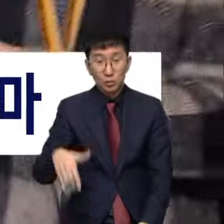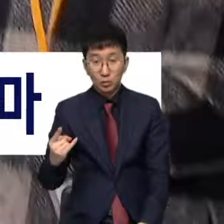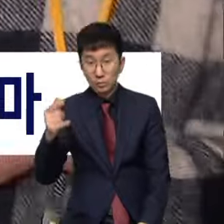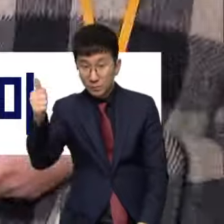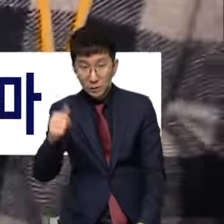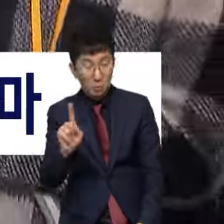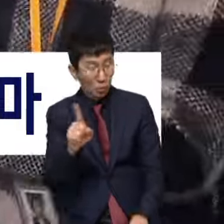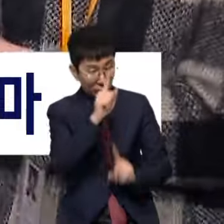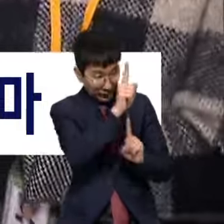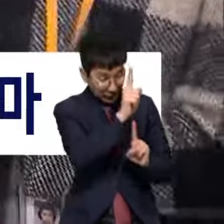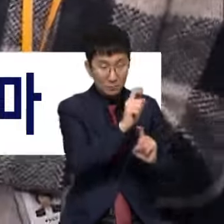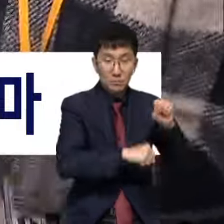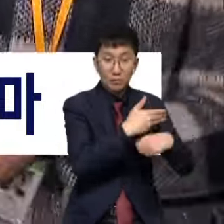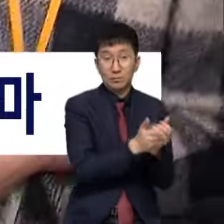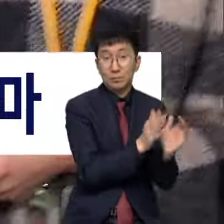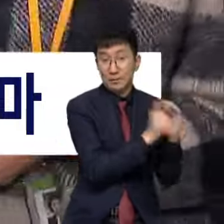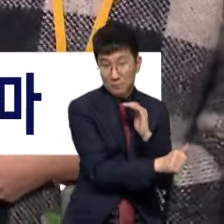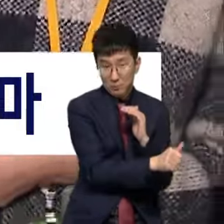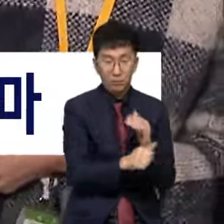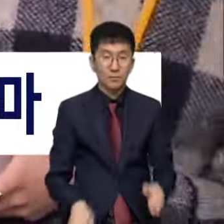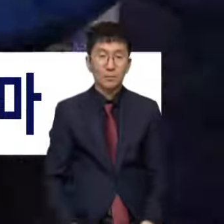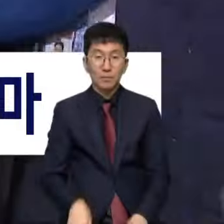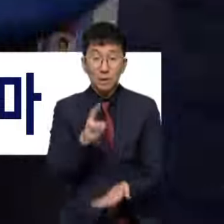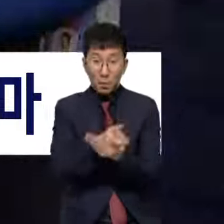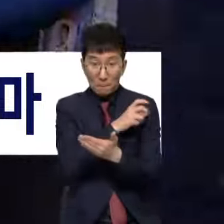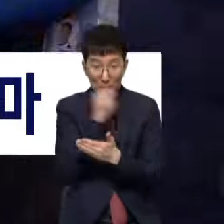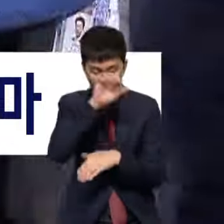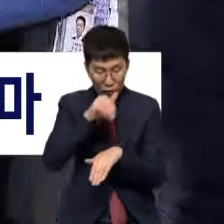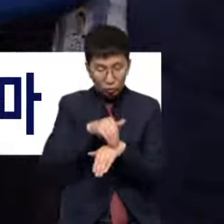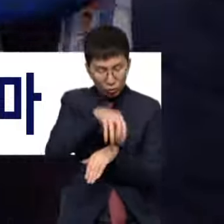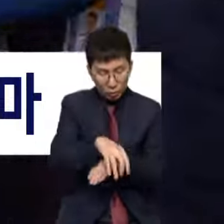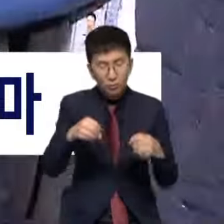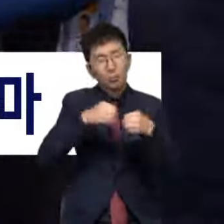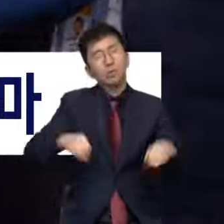최 전 의원은 이재명 민주당 대표와 사법연수원 동기로 한때 각별했던 관계로